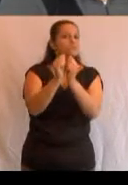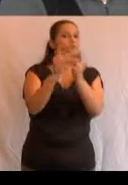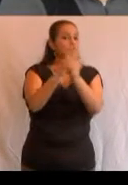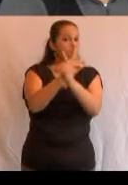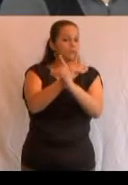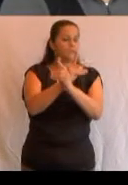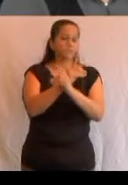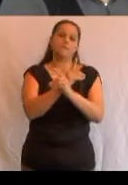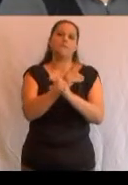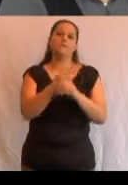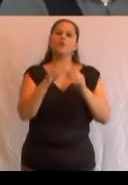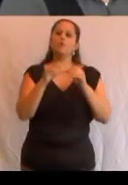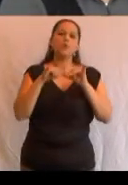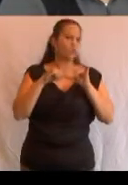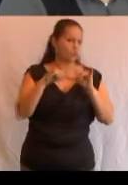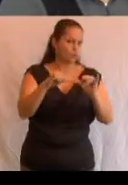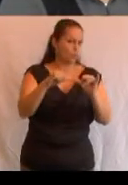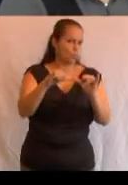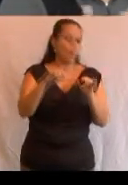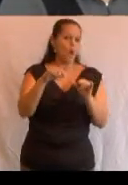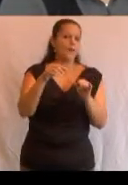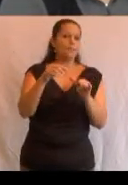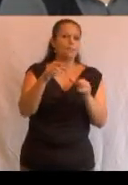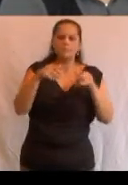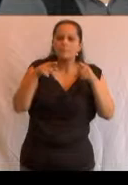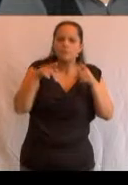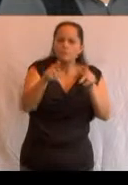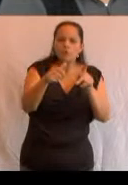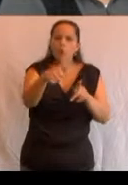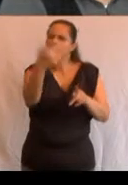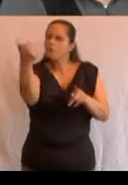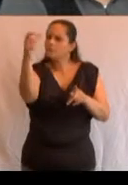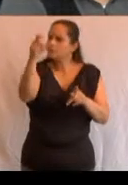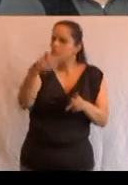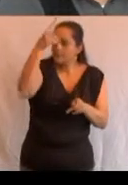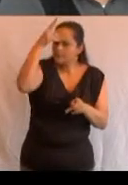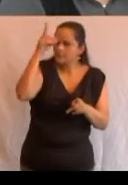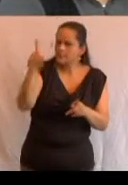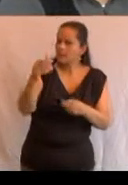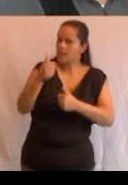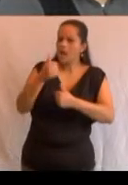siguen dejando que otras personas les den decidiendo las autoridades a los gobiernos locales